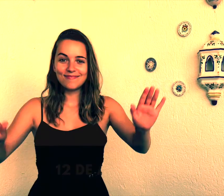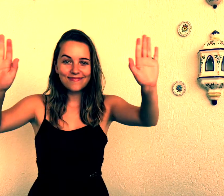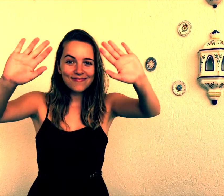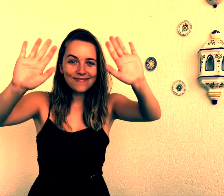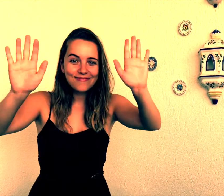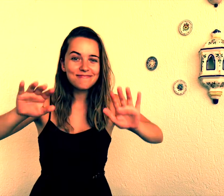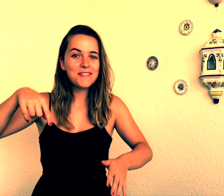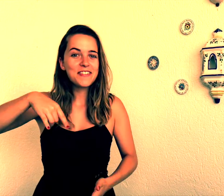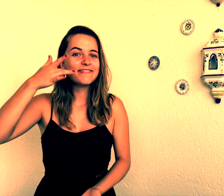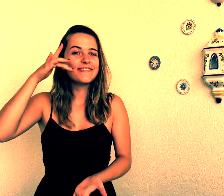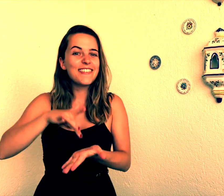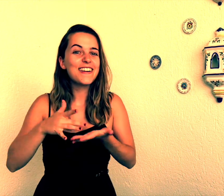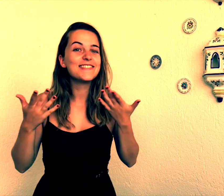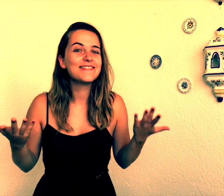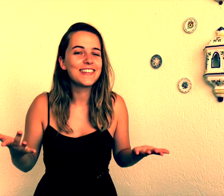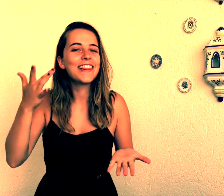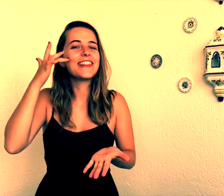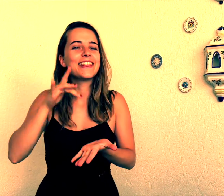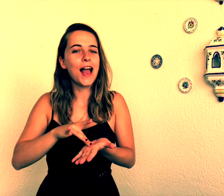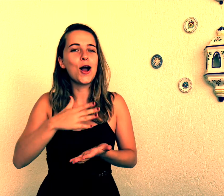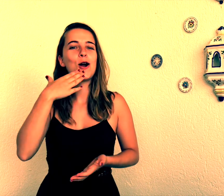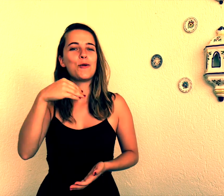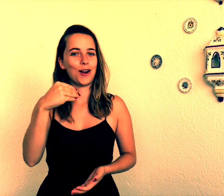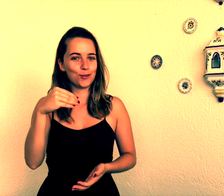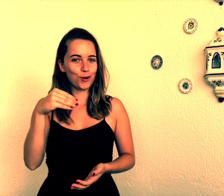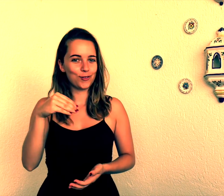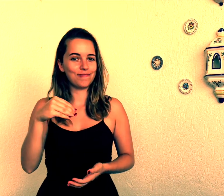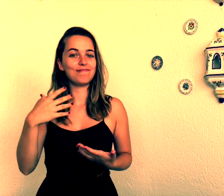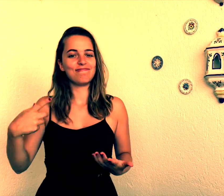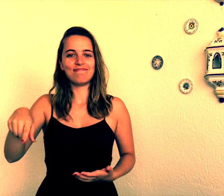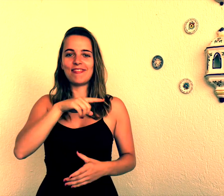Hola, hoy es el día Internacional de la Juventud, y desde la CJS-CNSE queremos transmitir